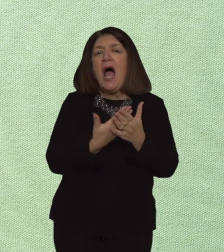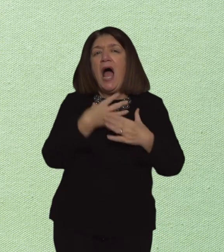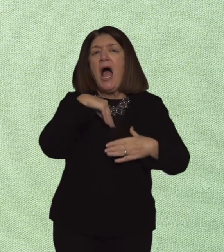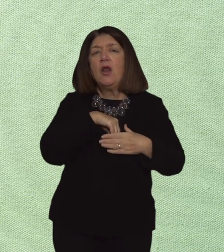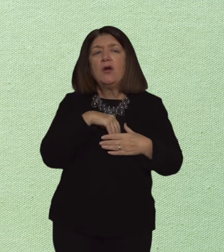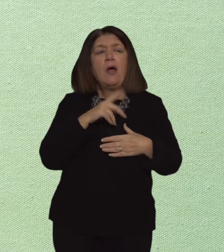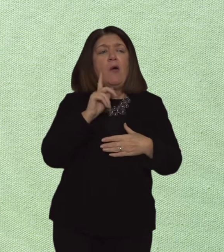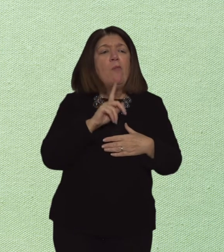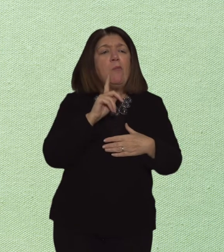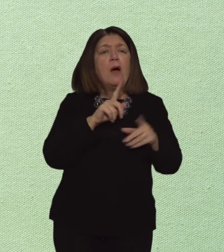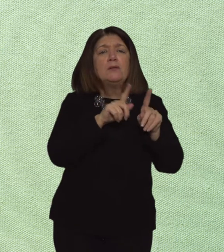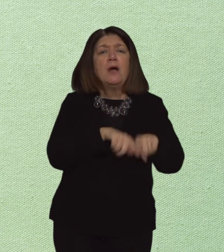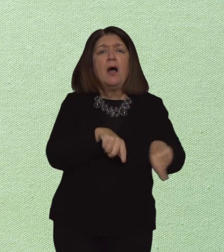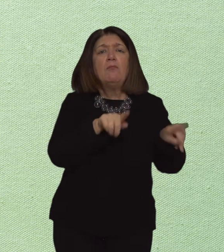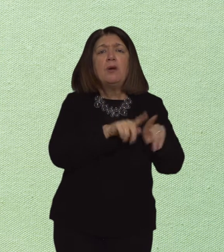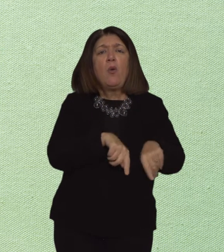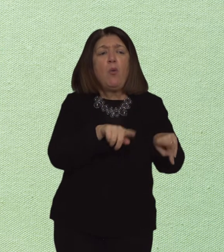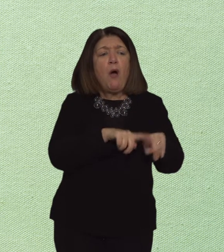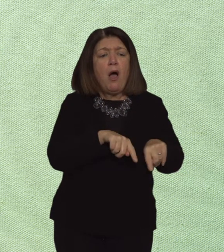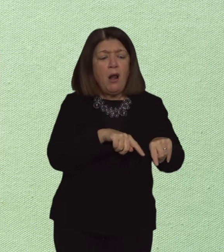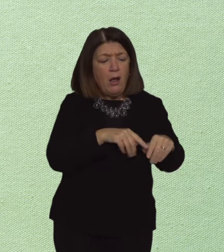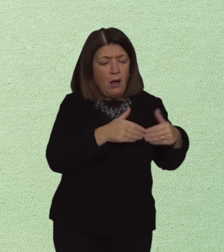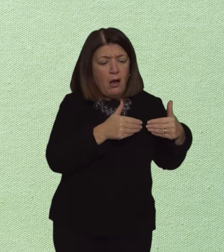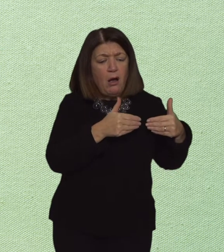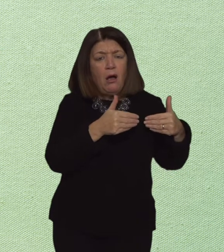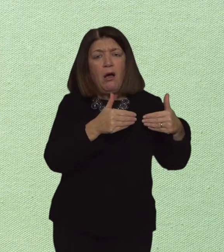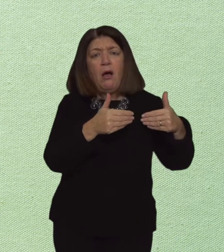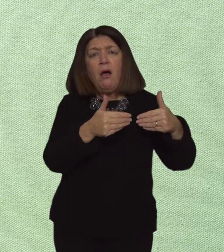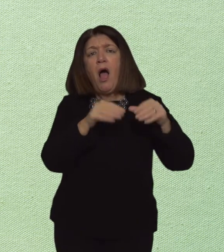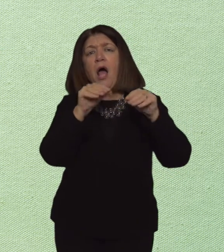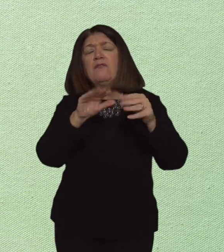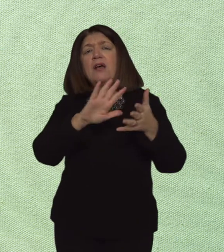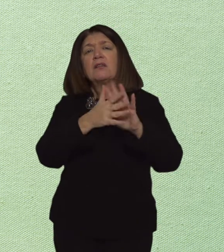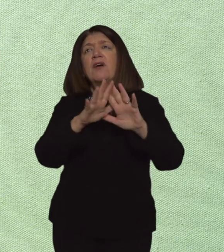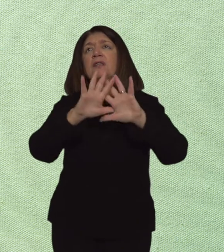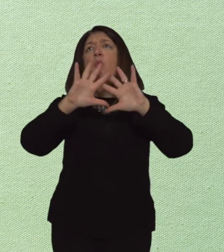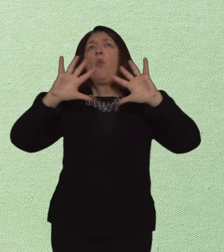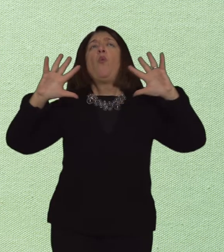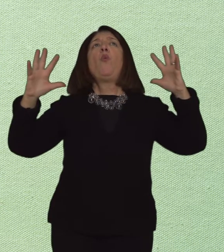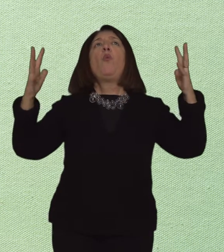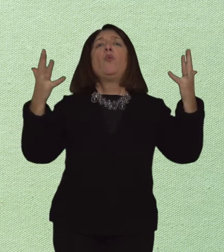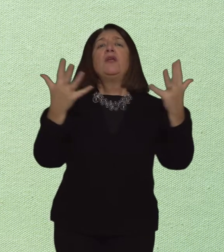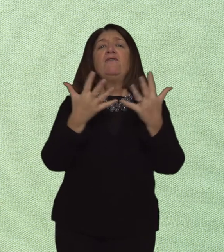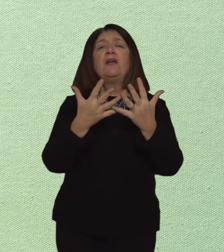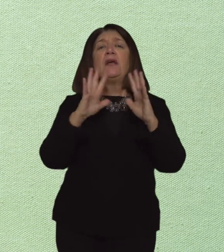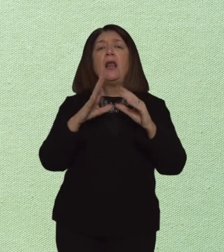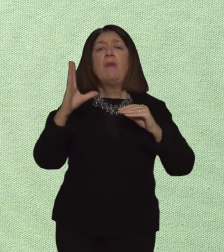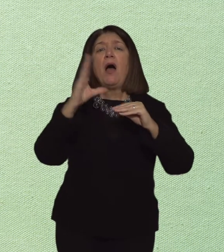diventano essi stessi universali, diventano essi stessi immutabili così come lo erano e come lo sono